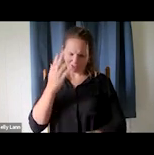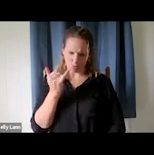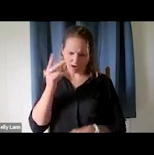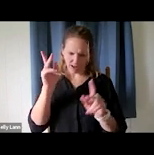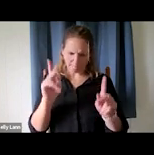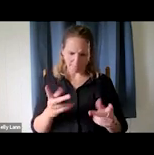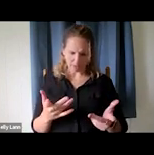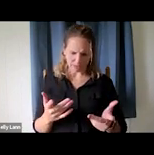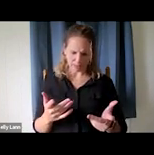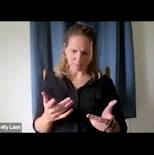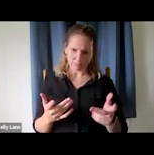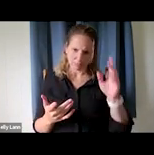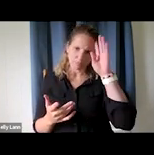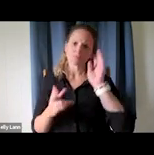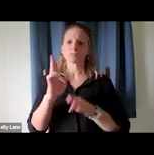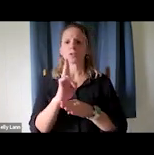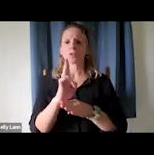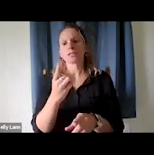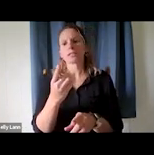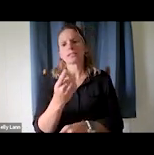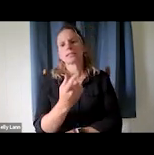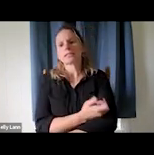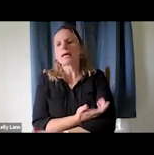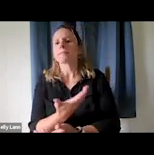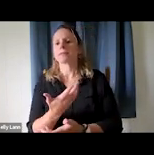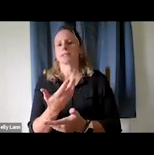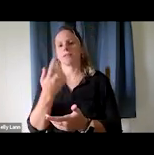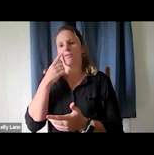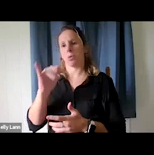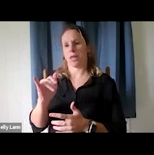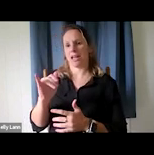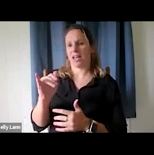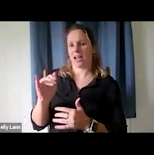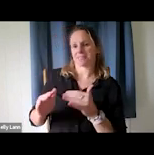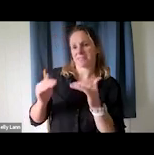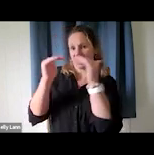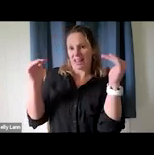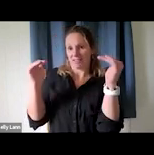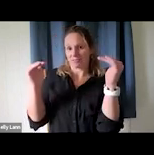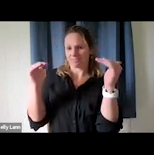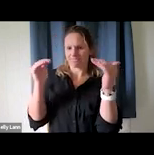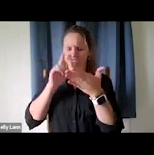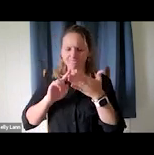usa sustancias a tal grado, porque esa orientación detectivesca